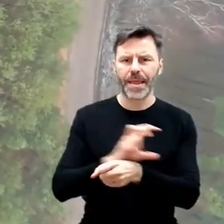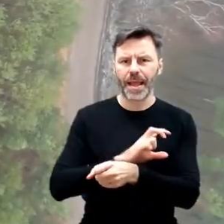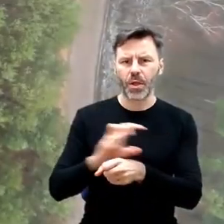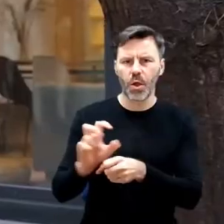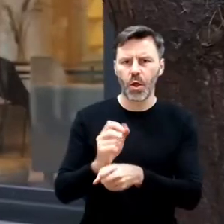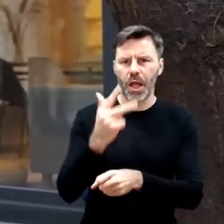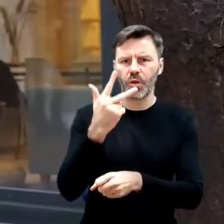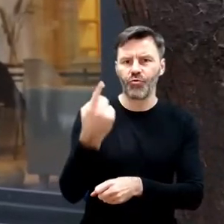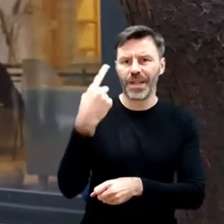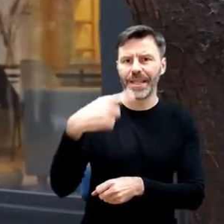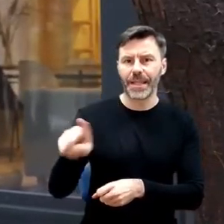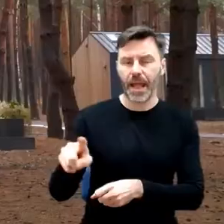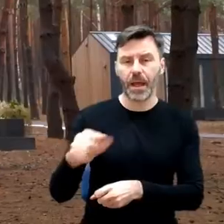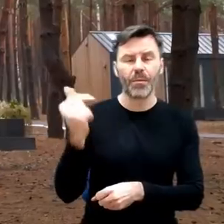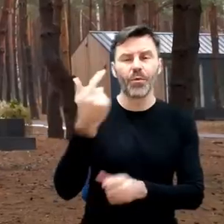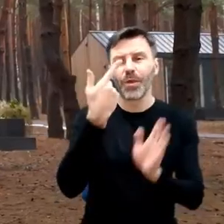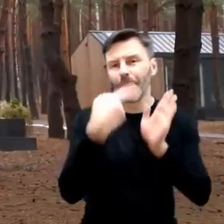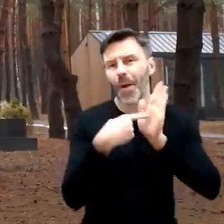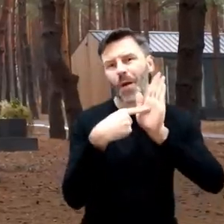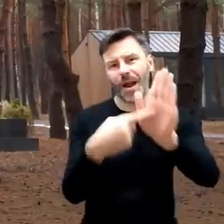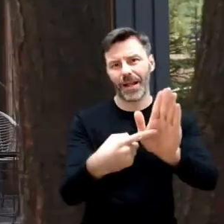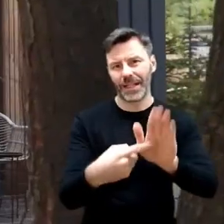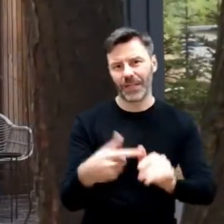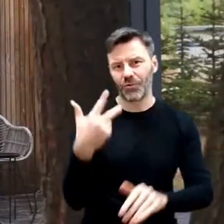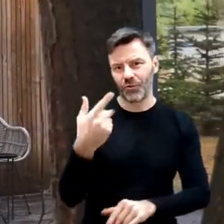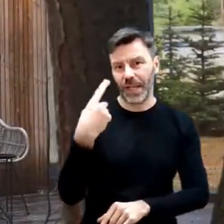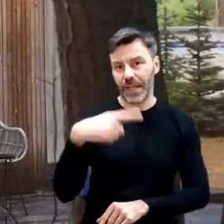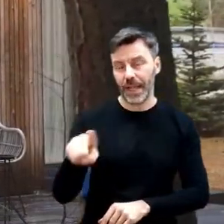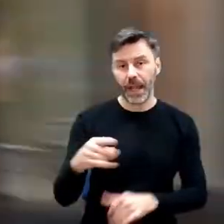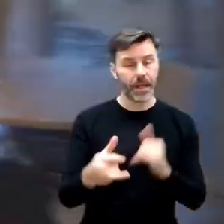bez jej pokazywania, ponieważ jeżeli jej nie pokażemy, to automatycznie